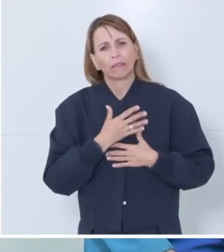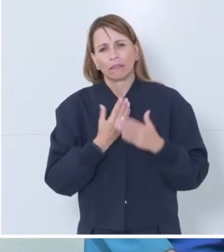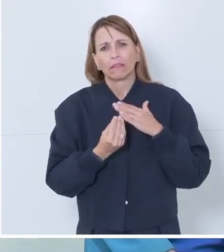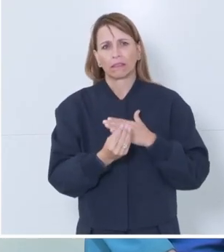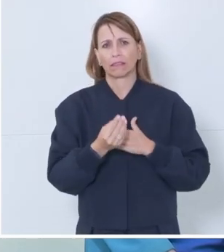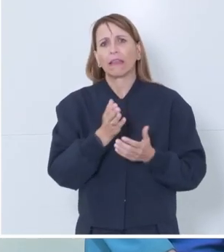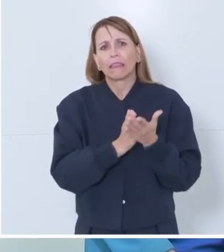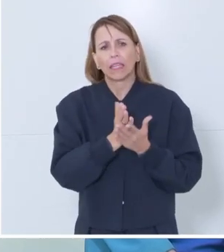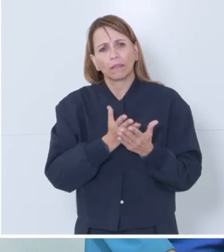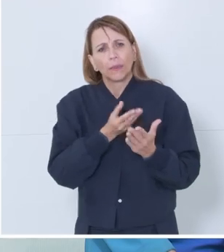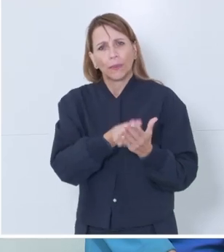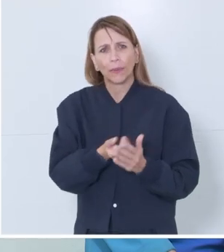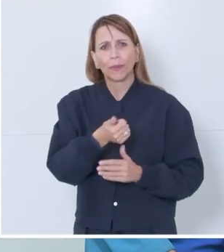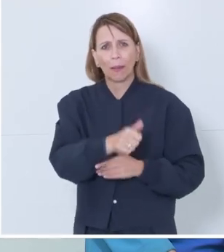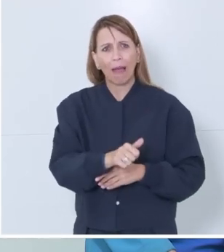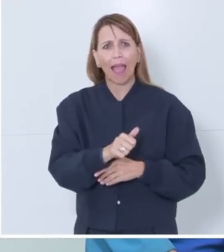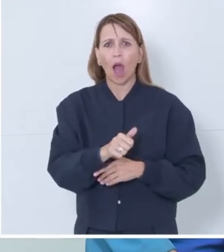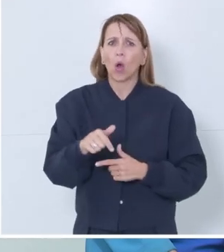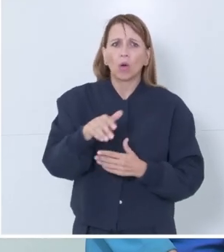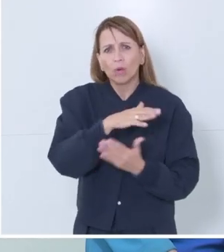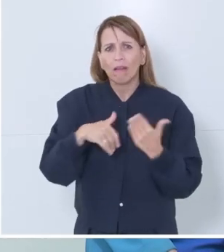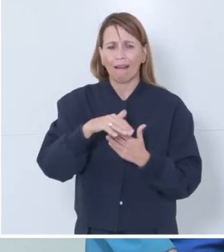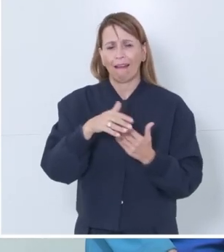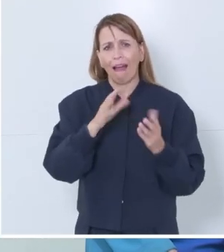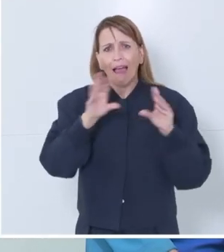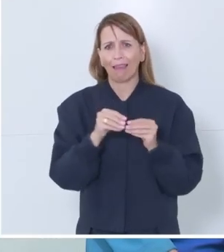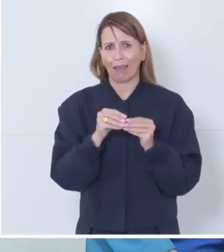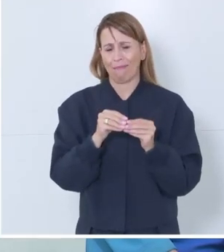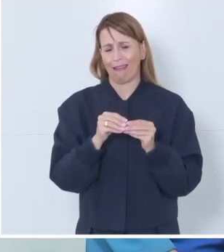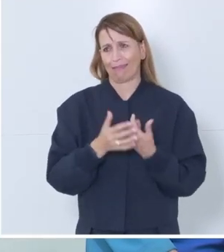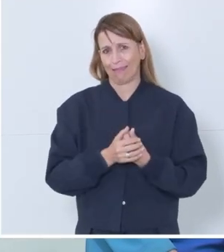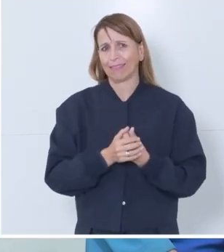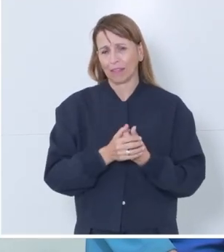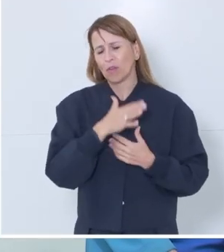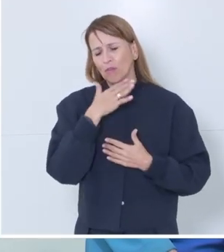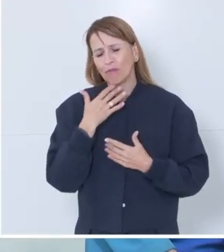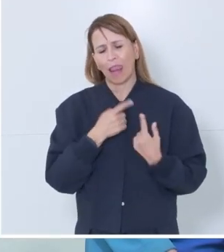aber vor allem auch in das Drumherum. Und leider Gottes, muss ich jetzt sagen, hat sich auch seit